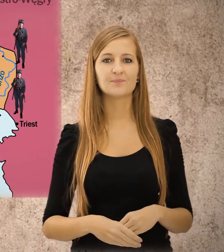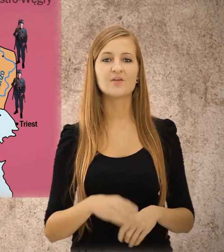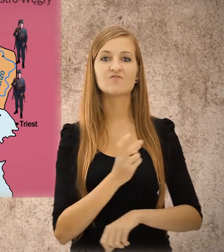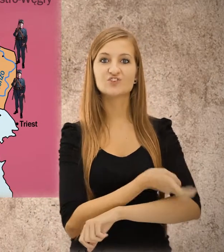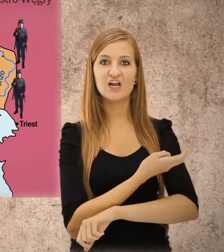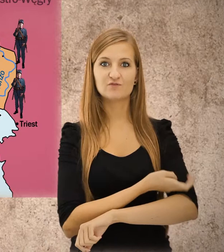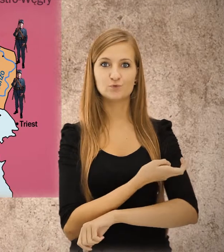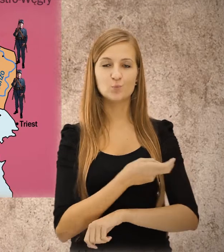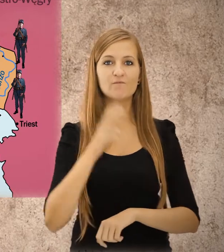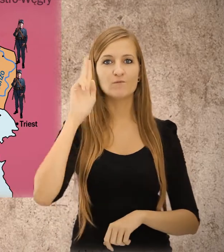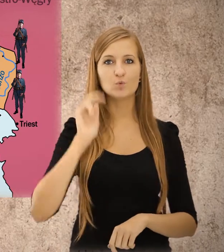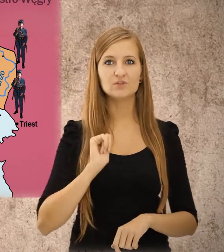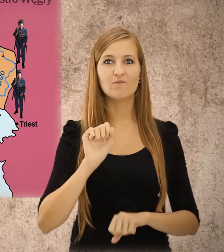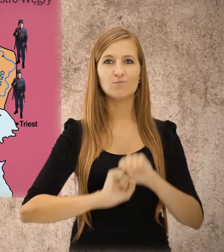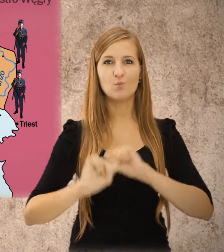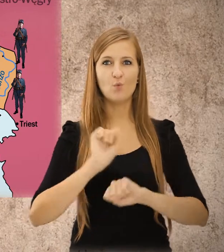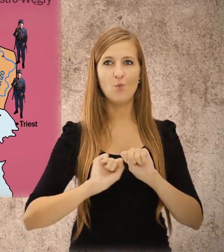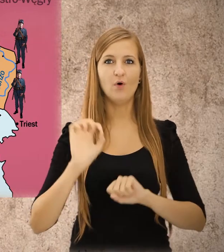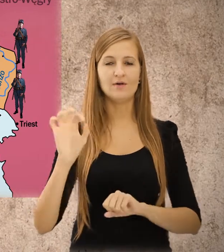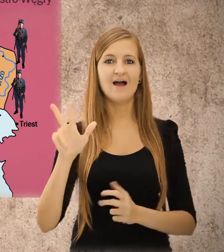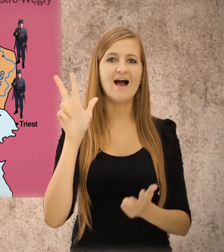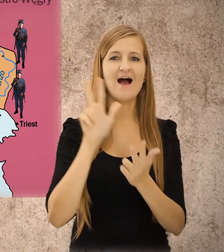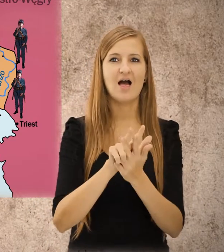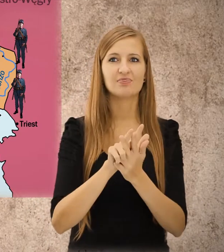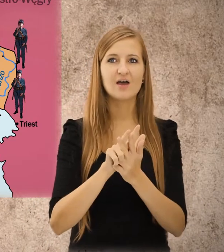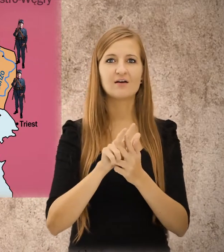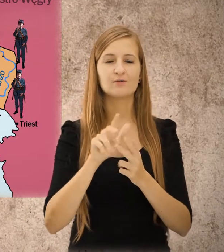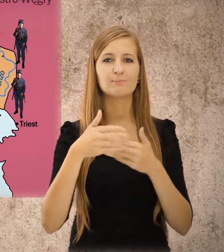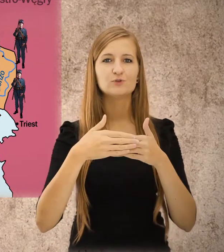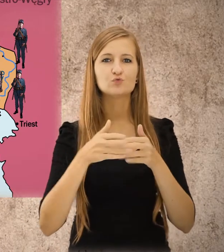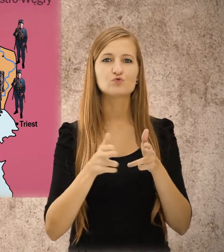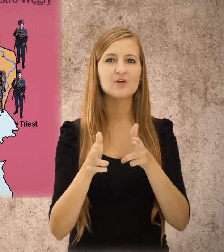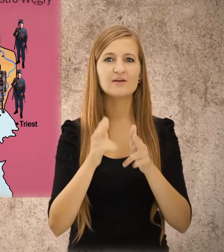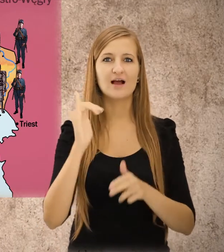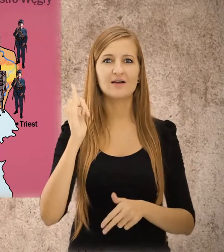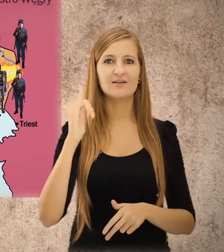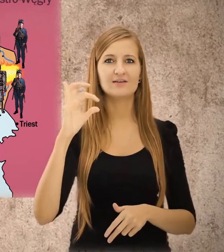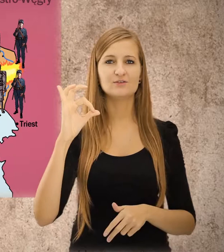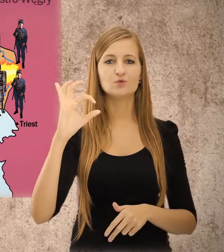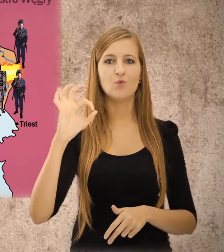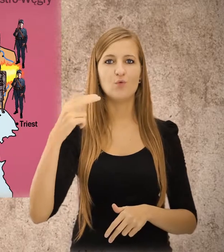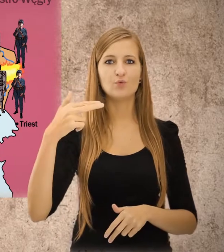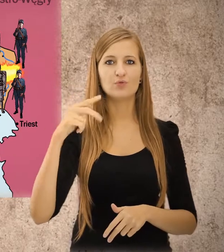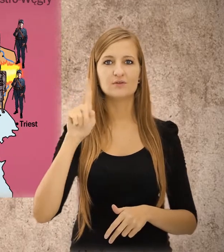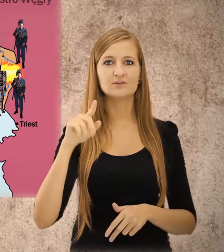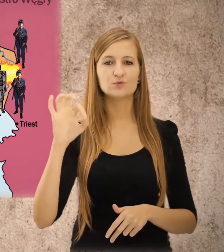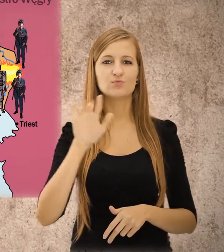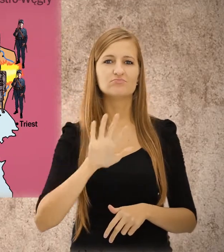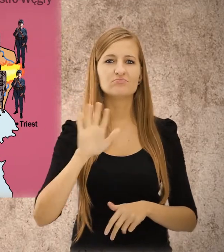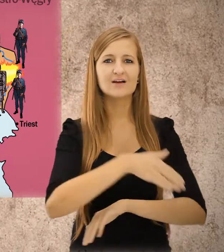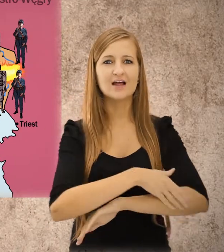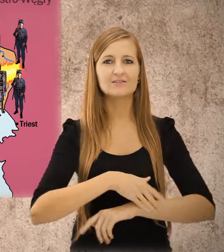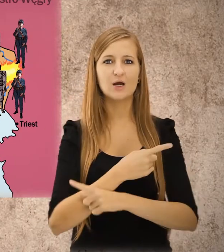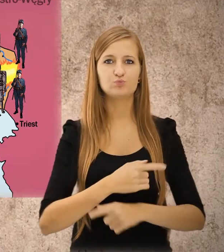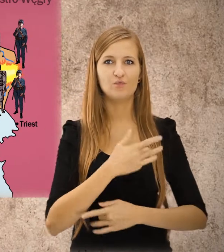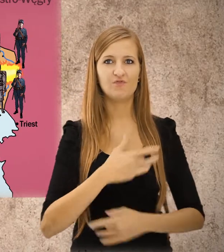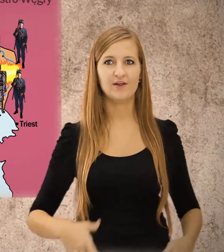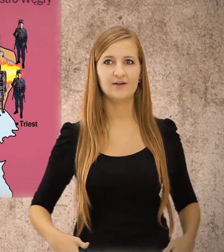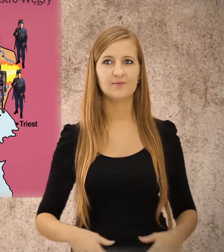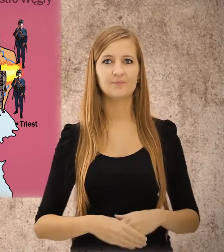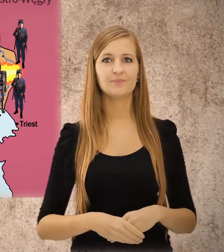W czerwcu wojska włoskie zaatakowały granicę Austro-Węgier na rzece Isonzo.